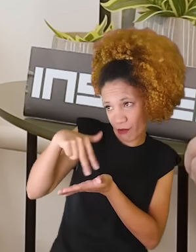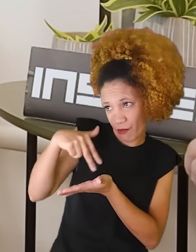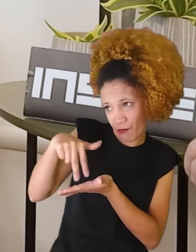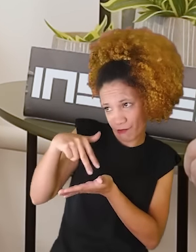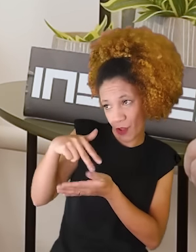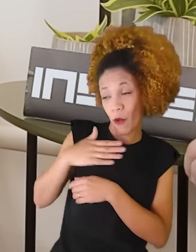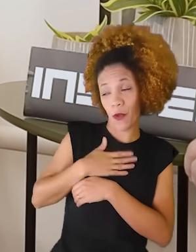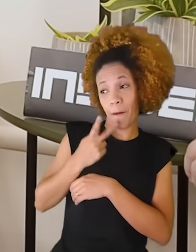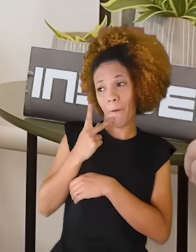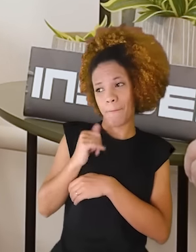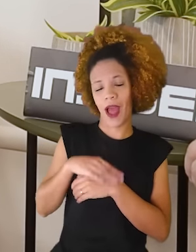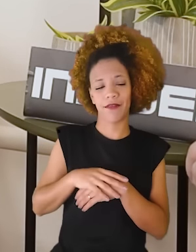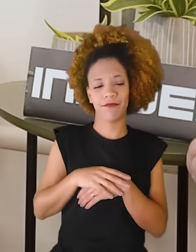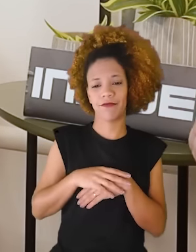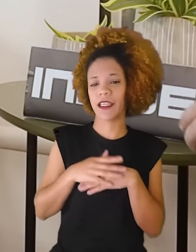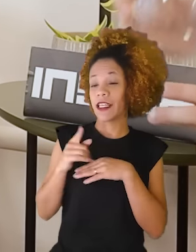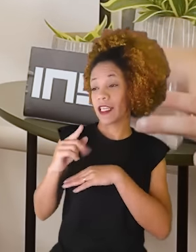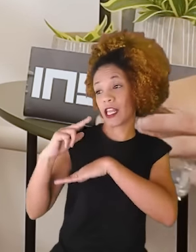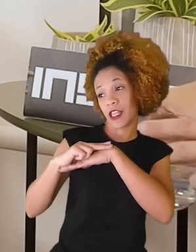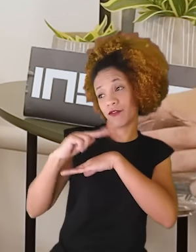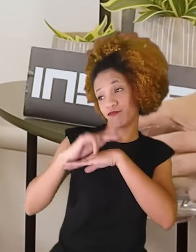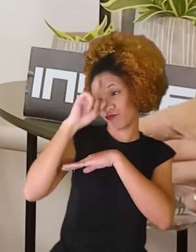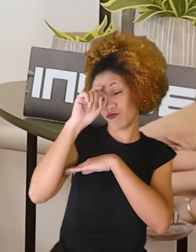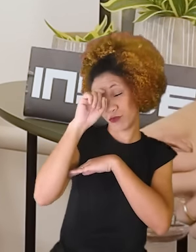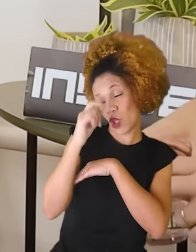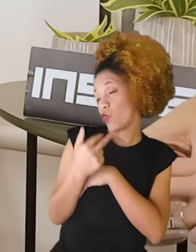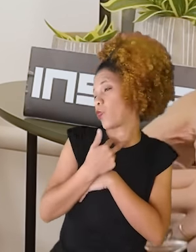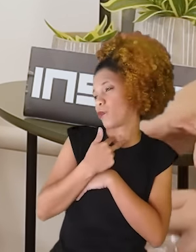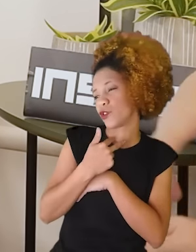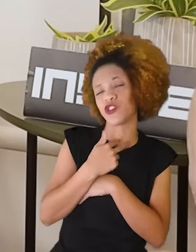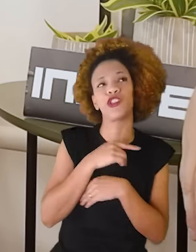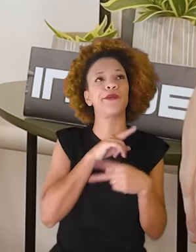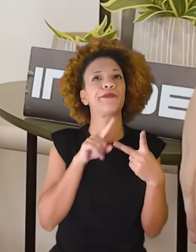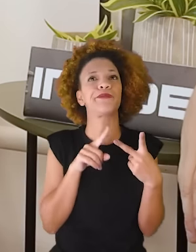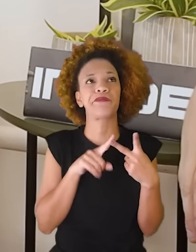dele pro pro jogo porque ele tava uma época quee tava internado não podia ir aí teve um também que